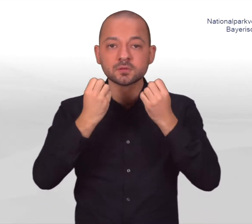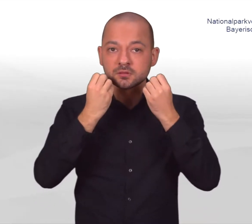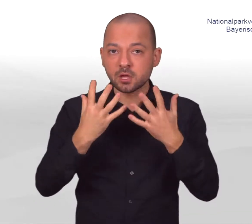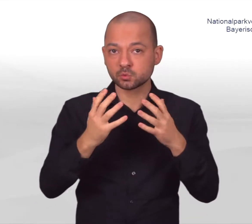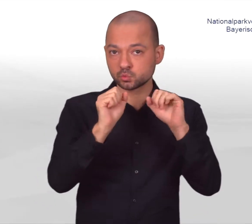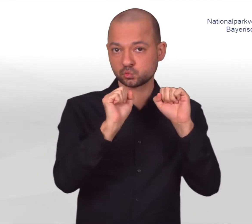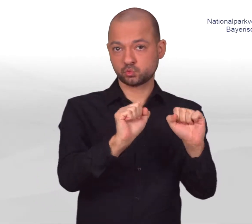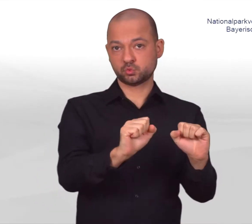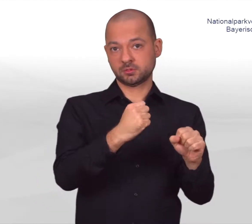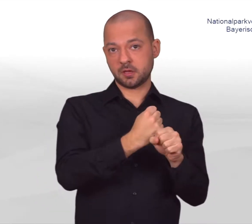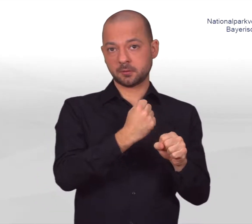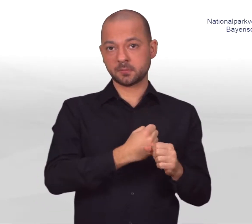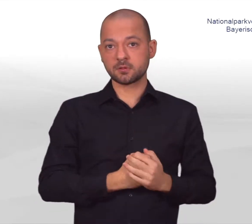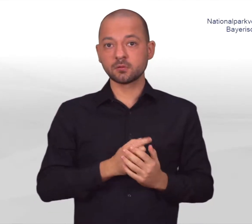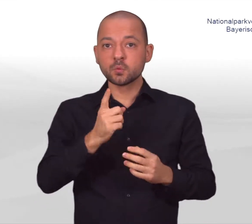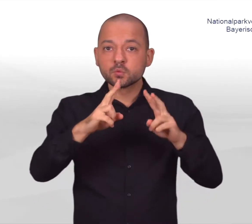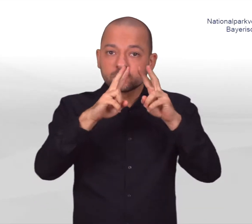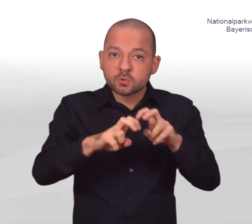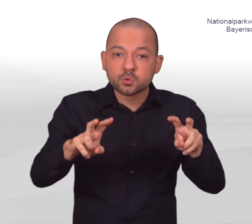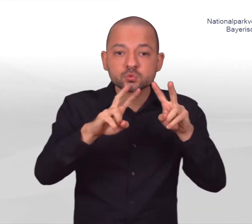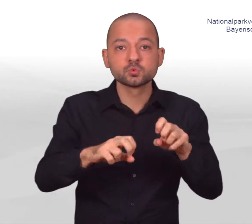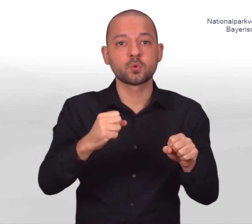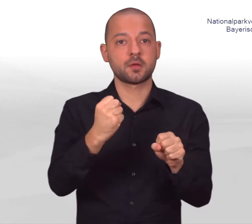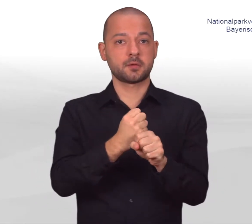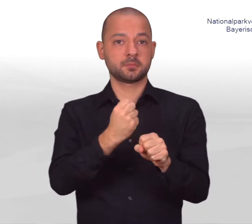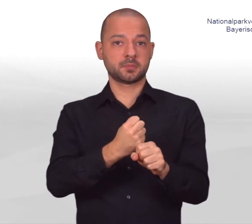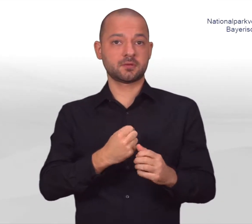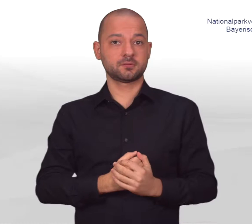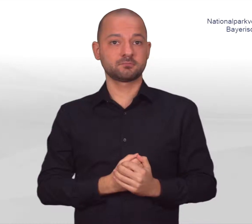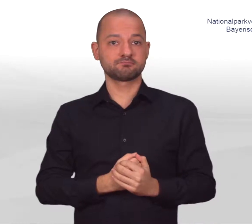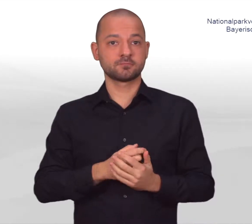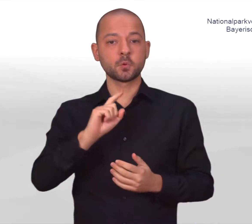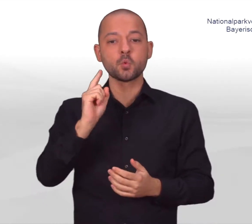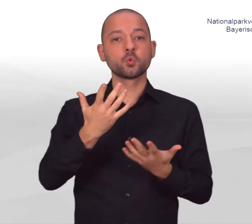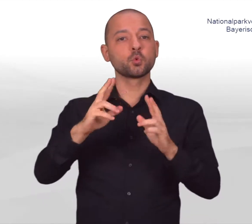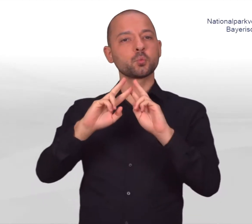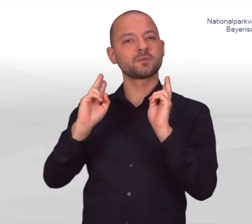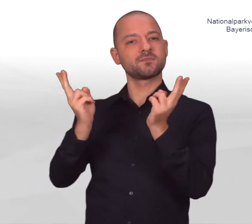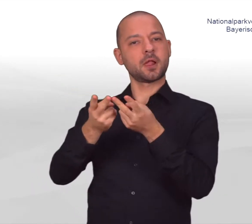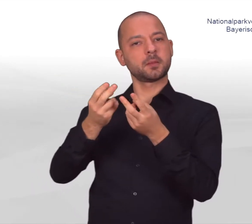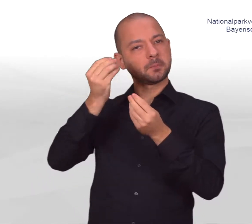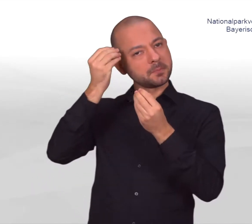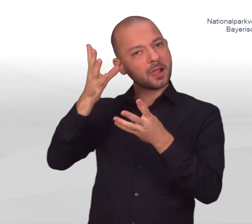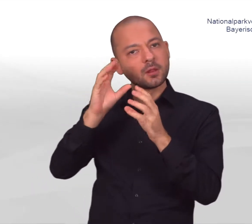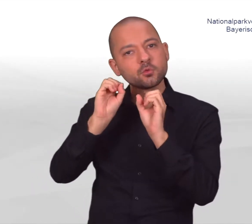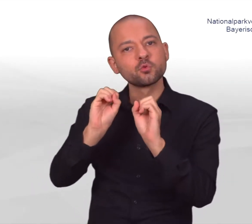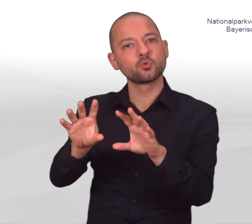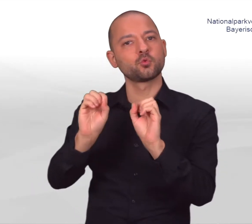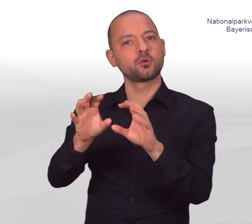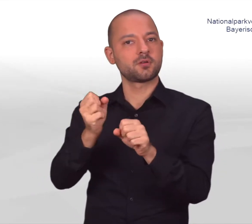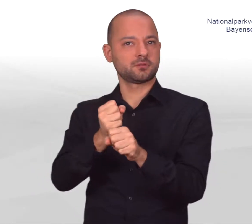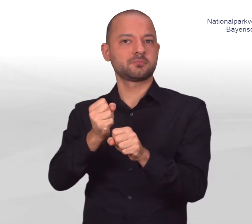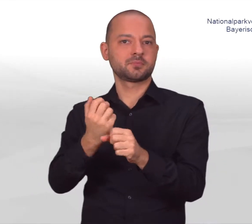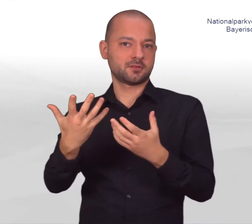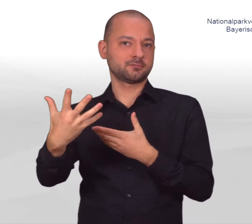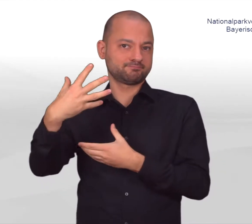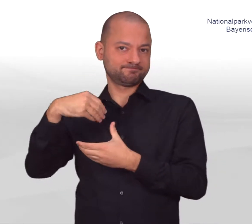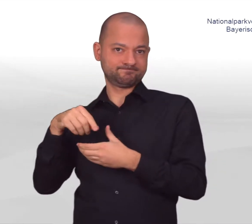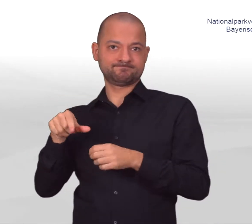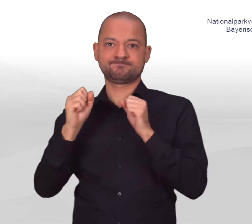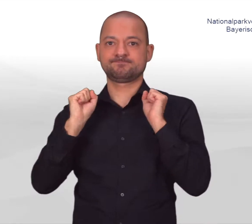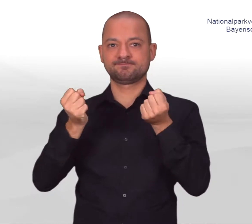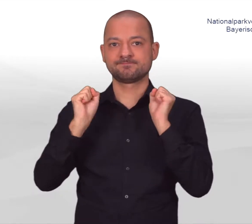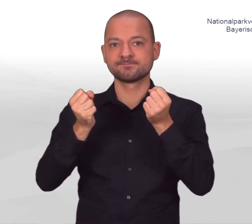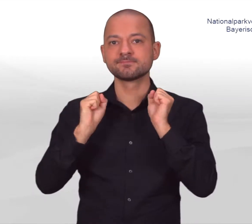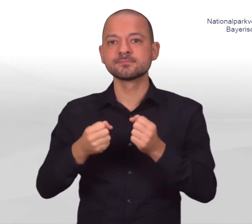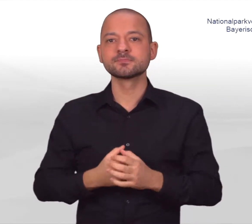Naturschutz-, Forschungs- und Umweltbildungsarbeit